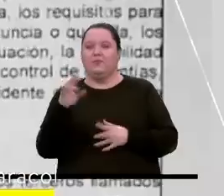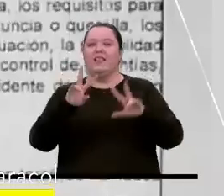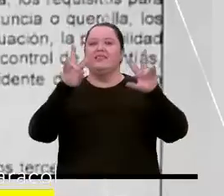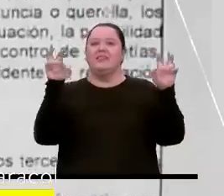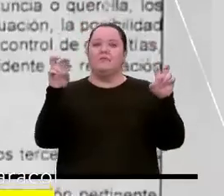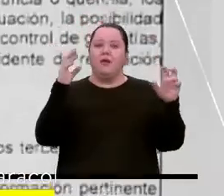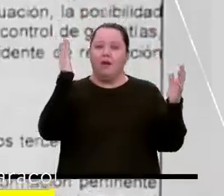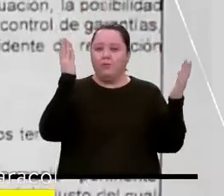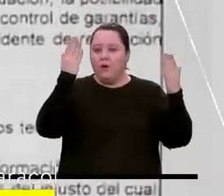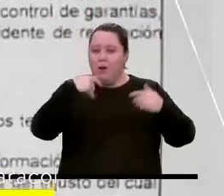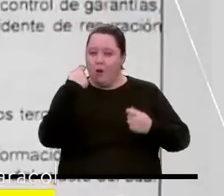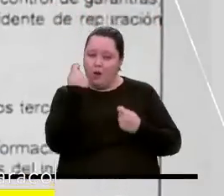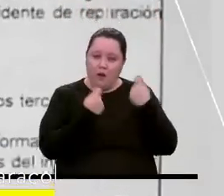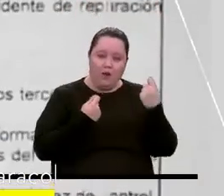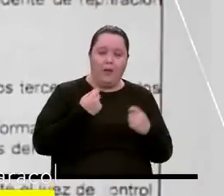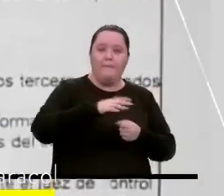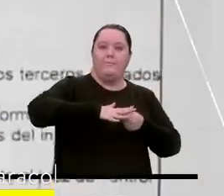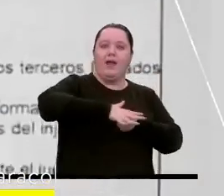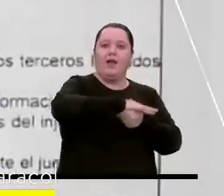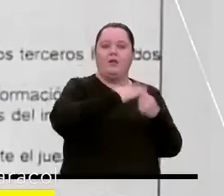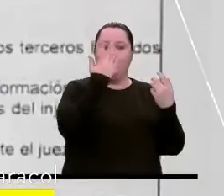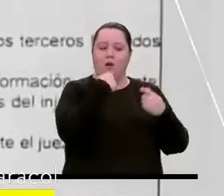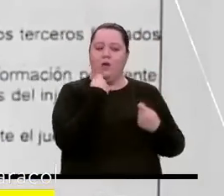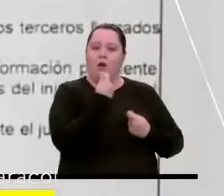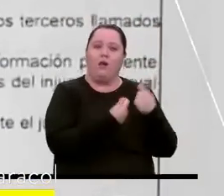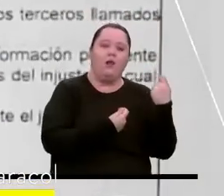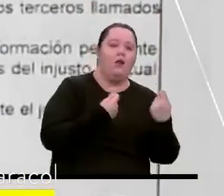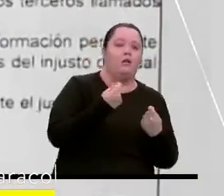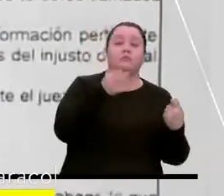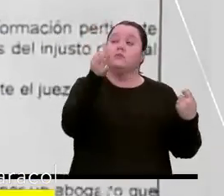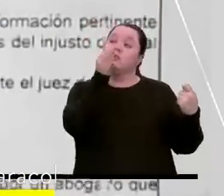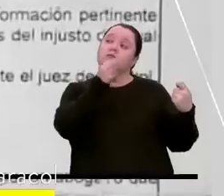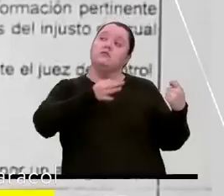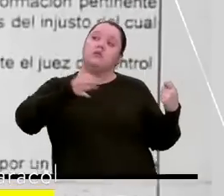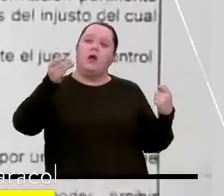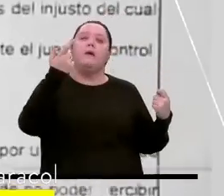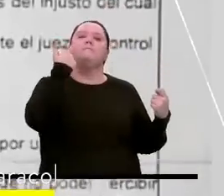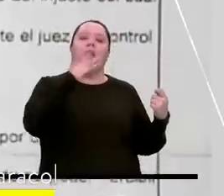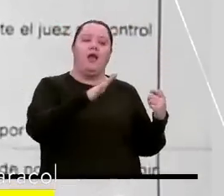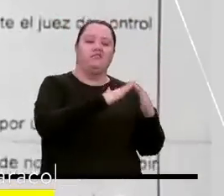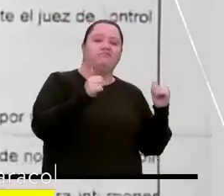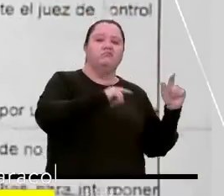clara sobre lo que hay detrás de esa muerte, las denuncias